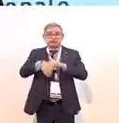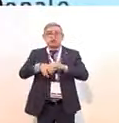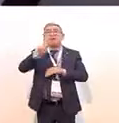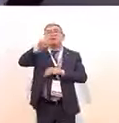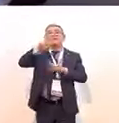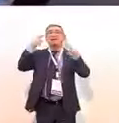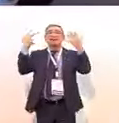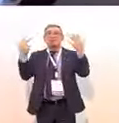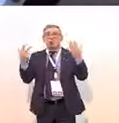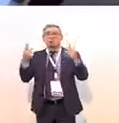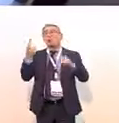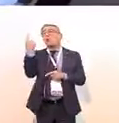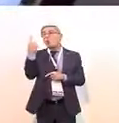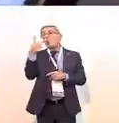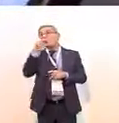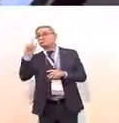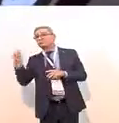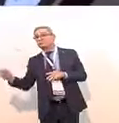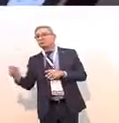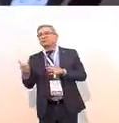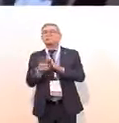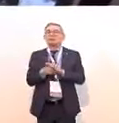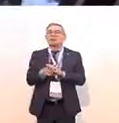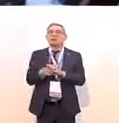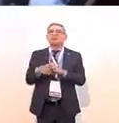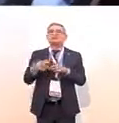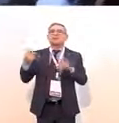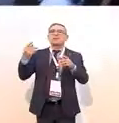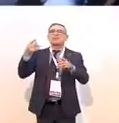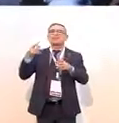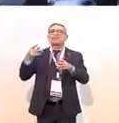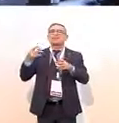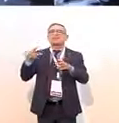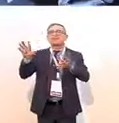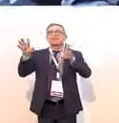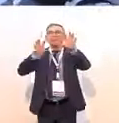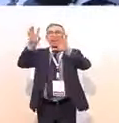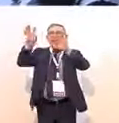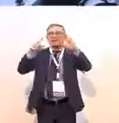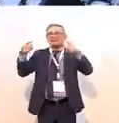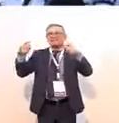se ne sta andando, ci sono Paesi divisi al loro interno, c’è una frizione e una frammentazione